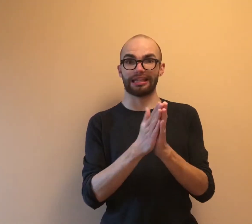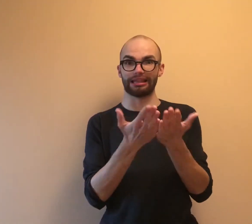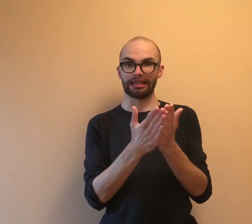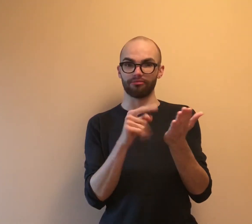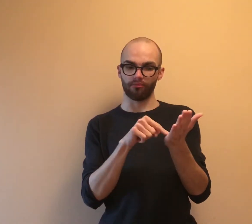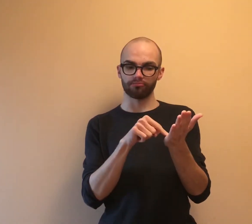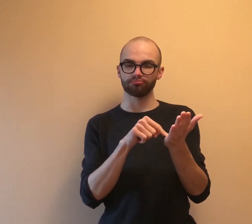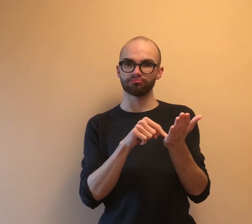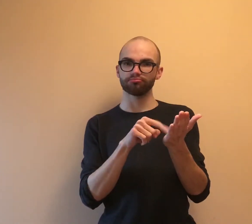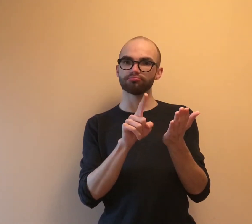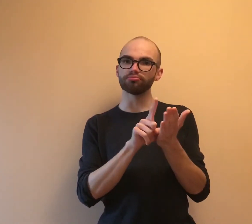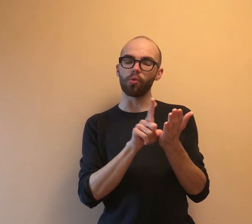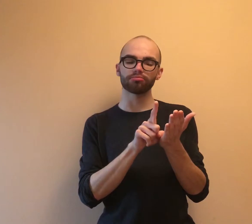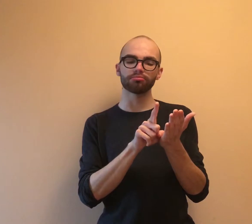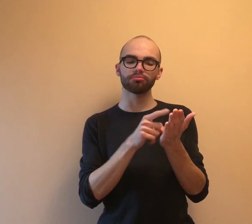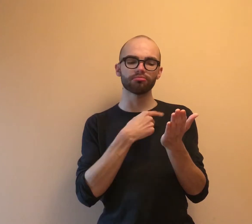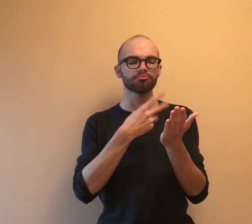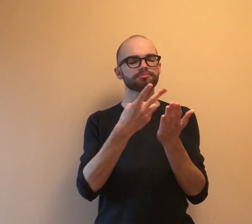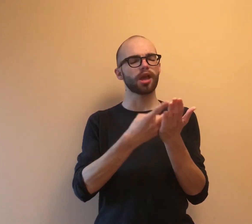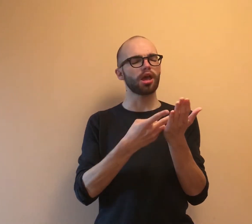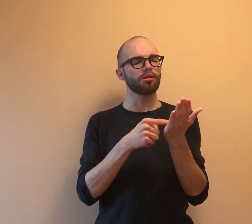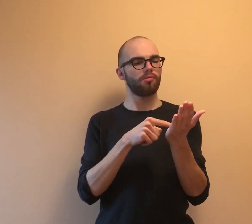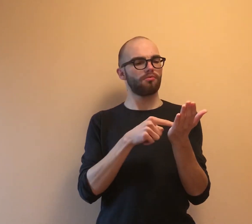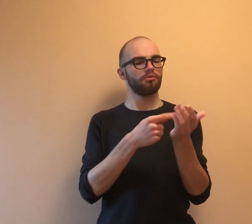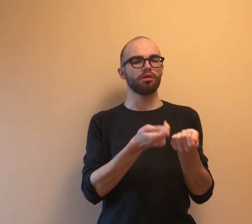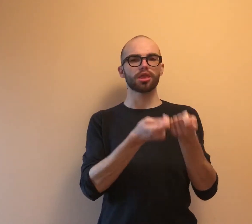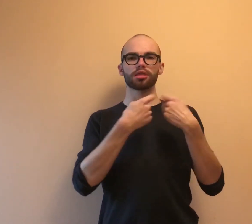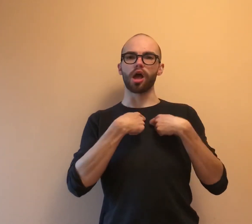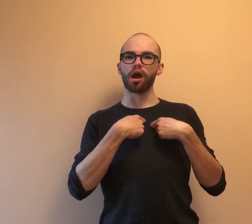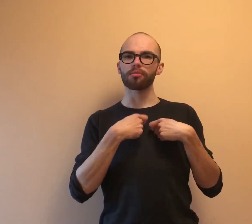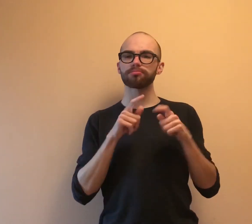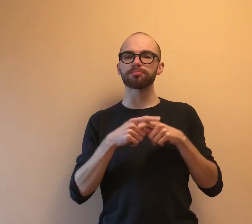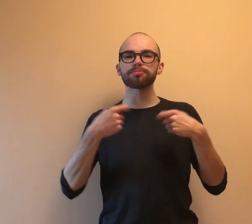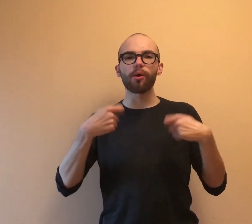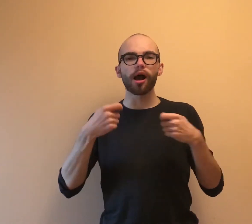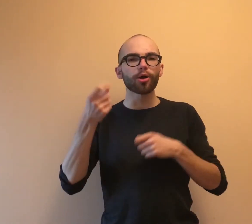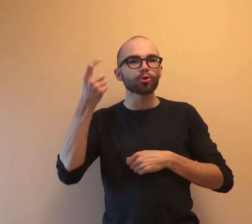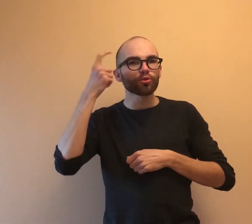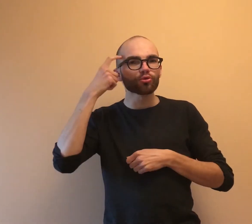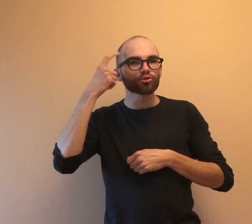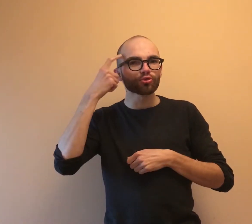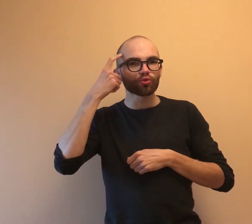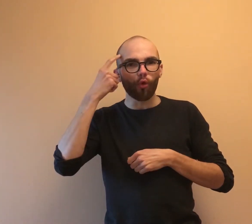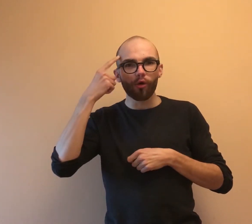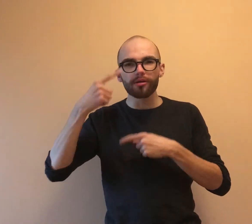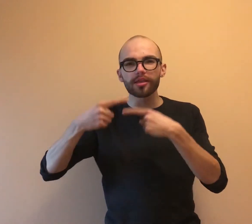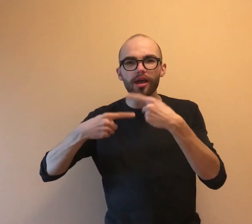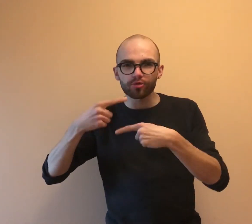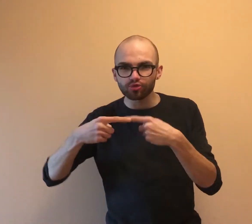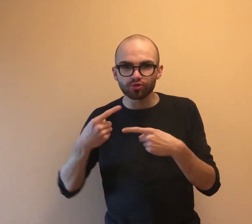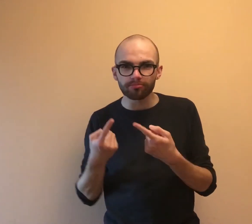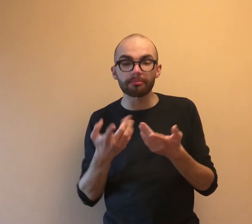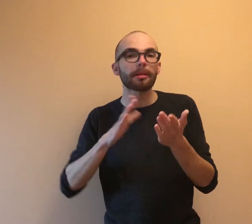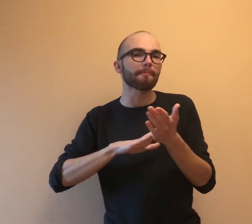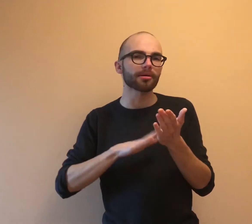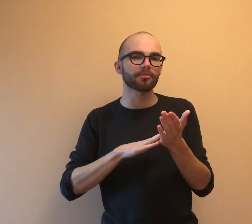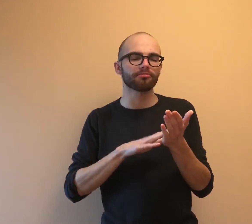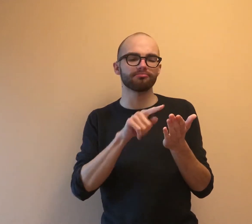Od knjigih, preko pisanih besed dobimo bogato kulturno dediščino, zgodovino,